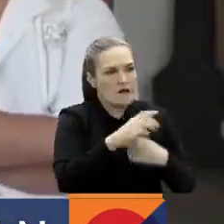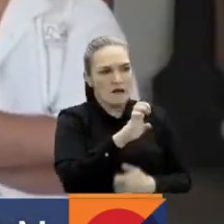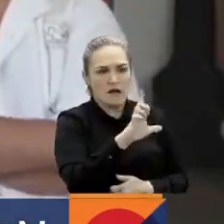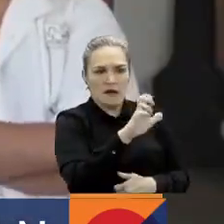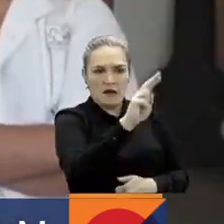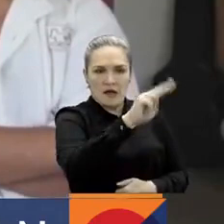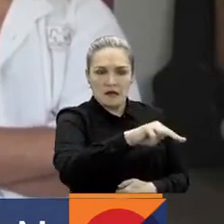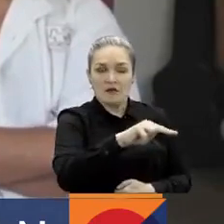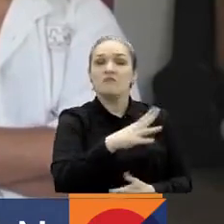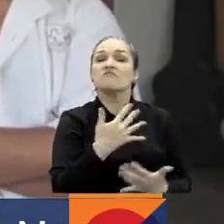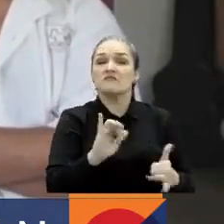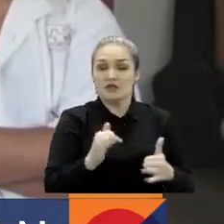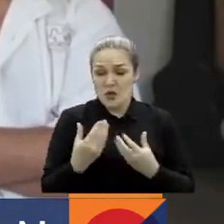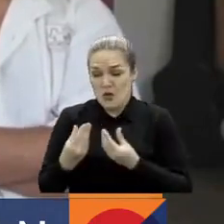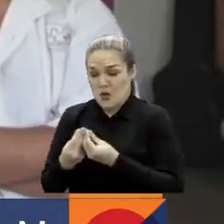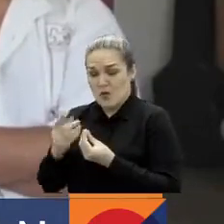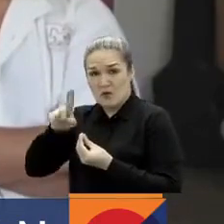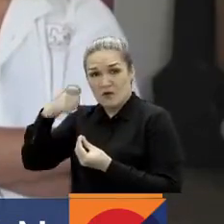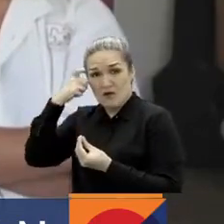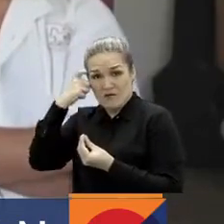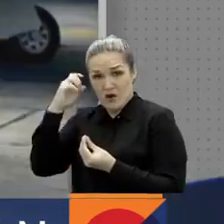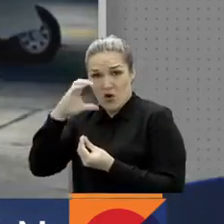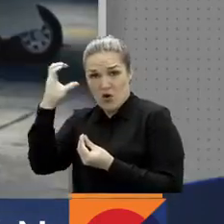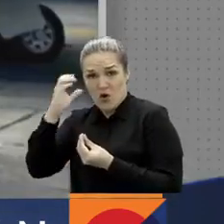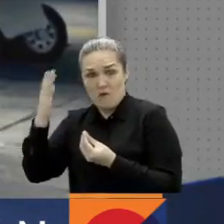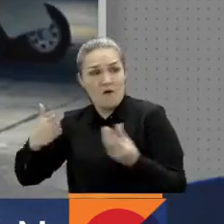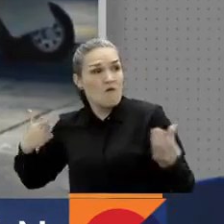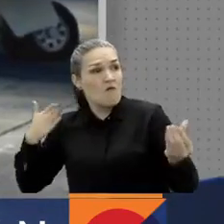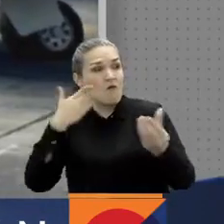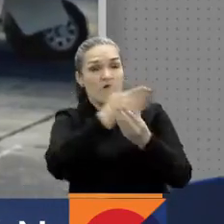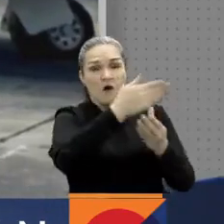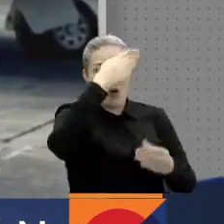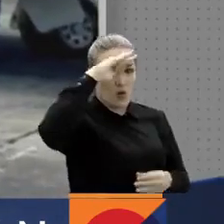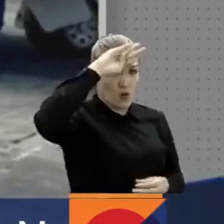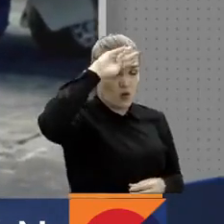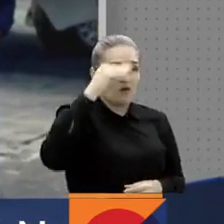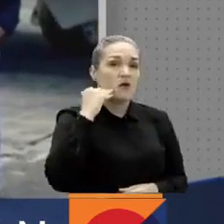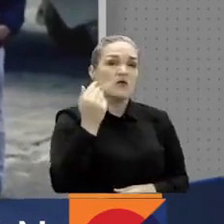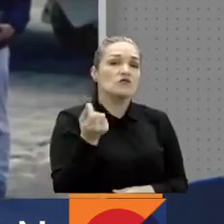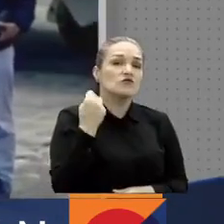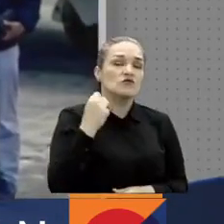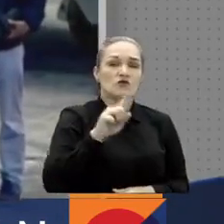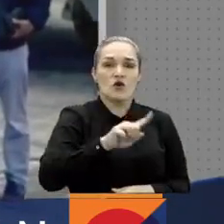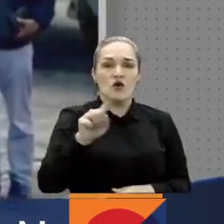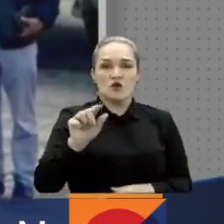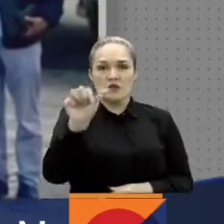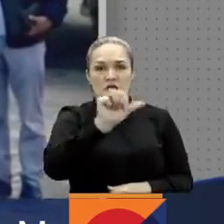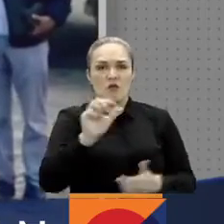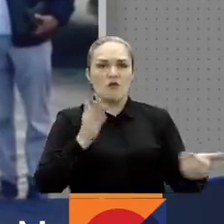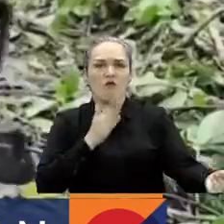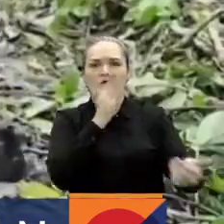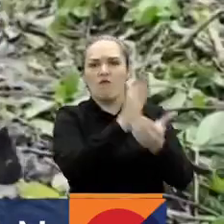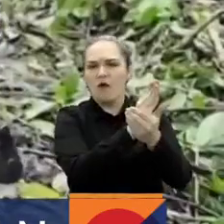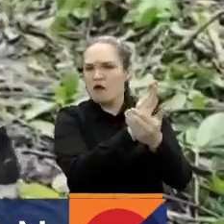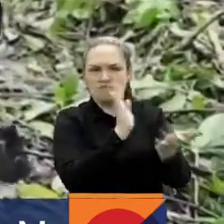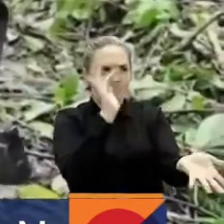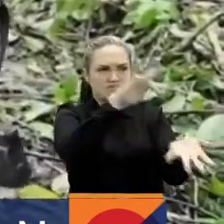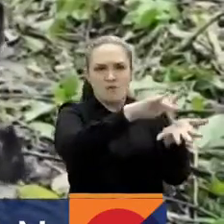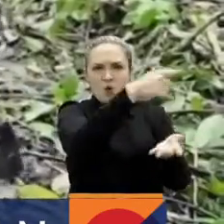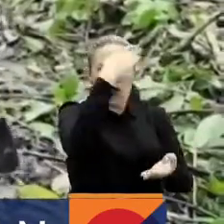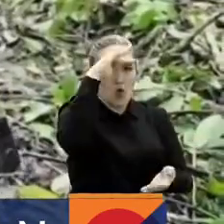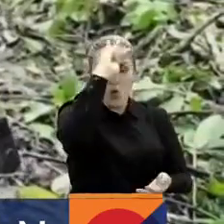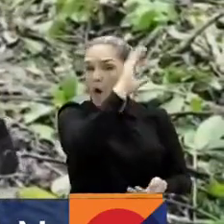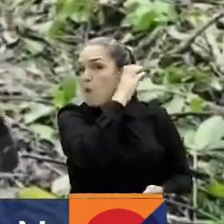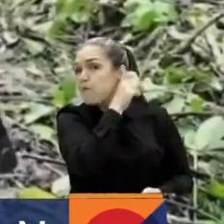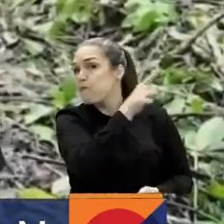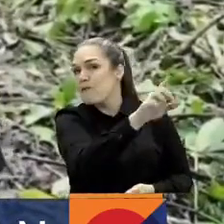MULTILATERAL EL EN QUE SE